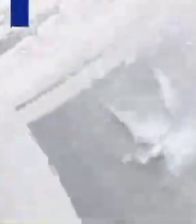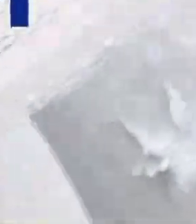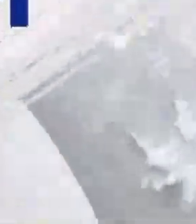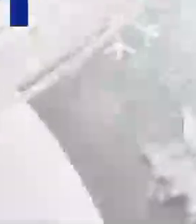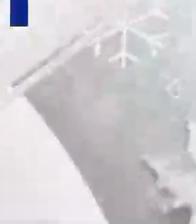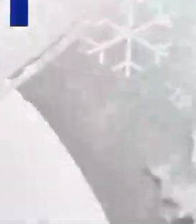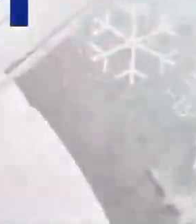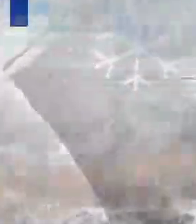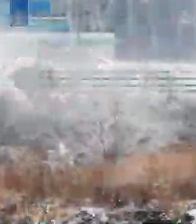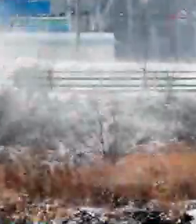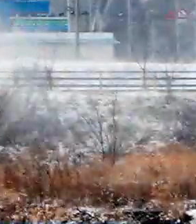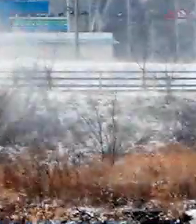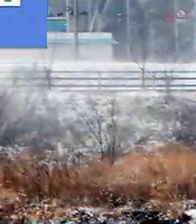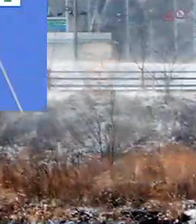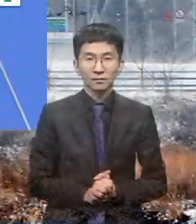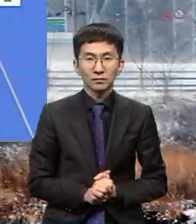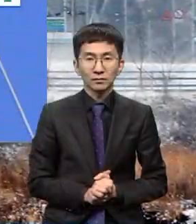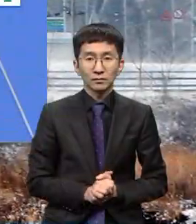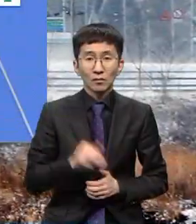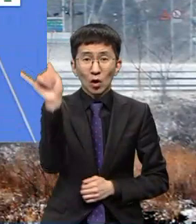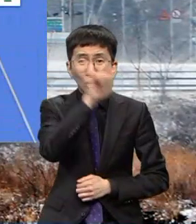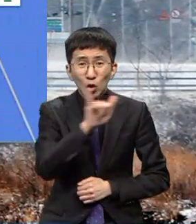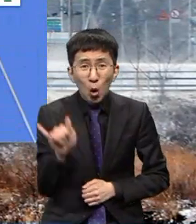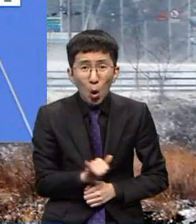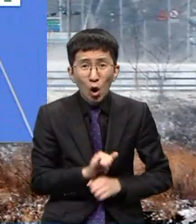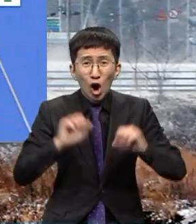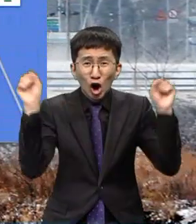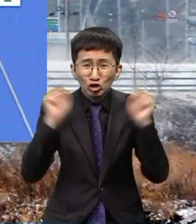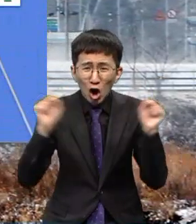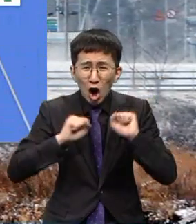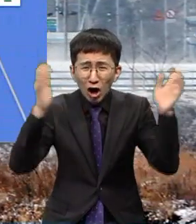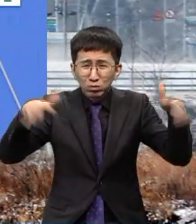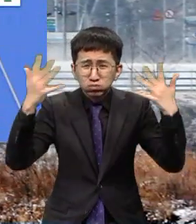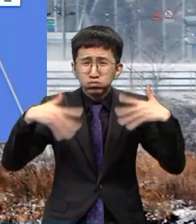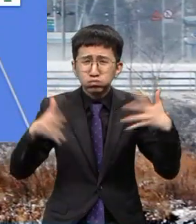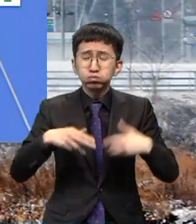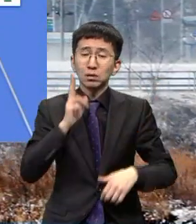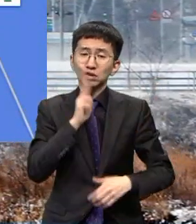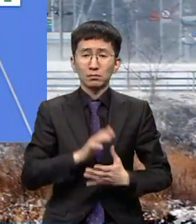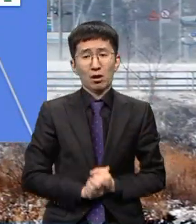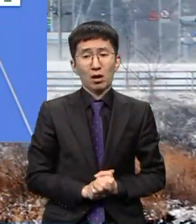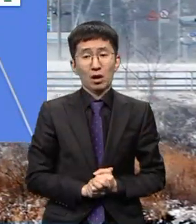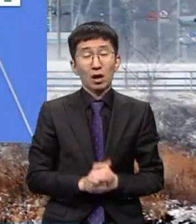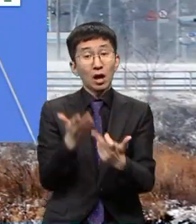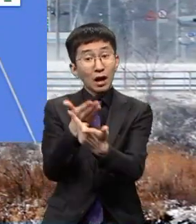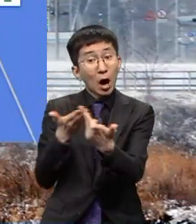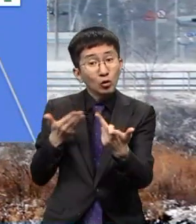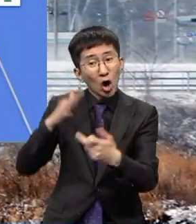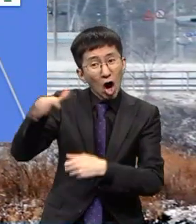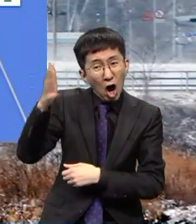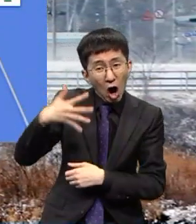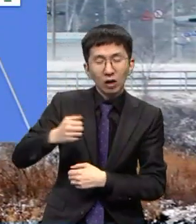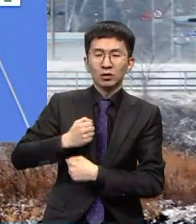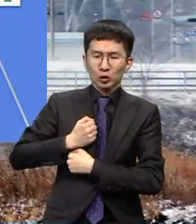(캐스터) 전국에 매서운 강풍이 불고 있습니다. 현재 강원도에는 강풍 경보가 그 밖의